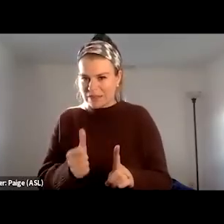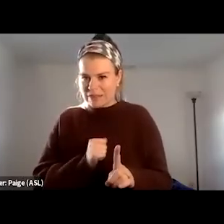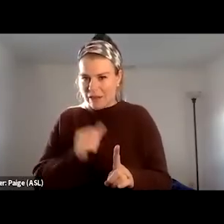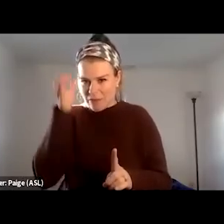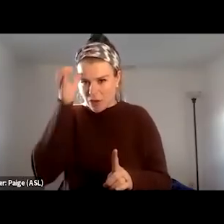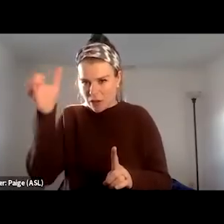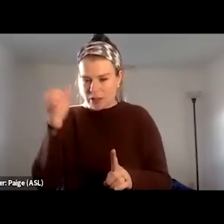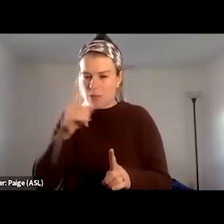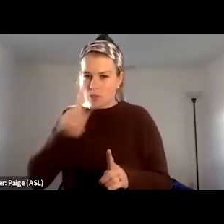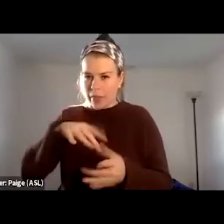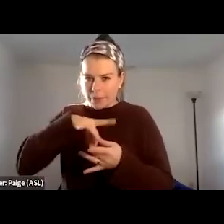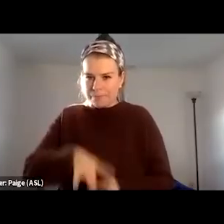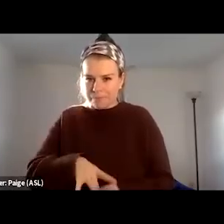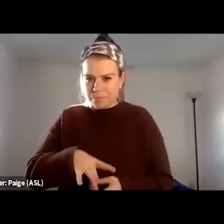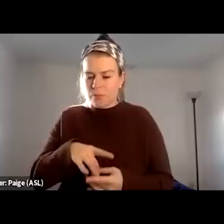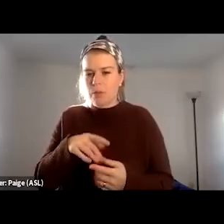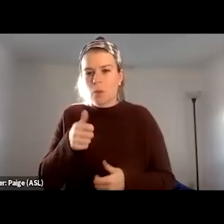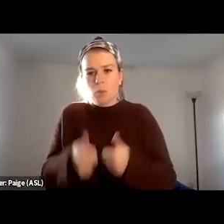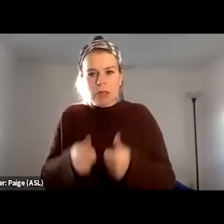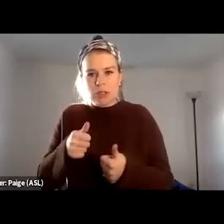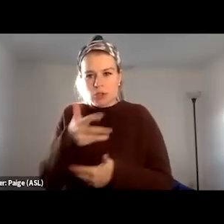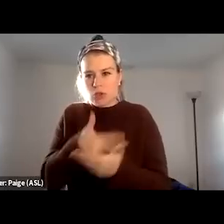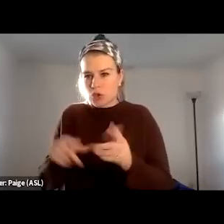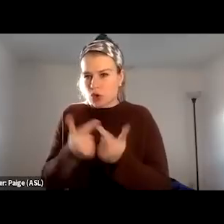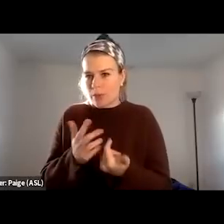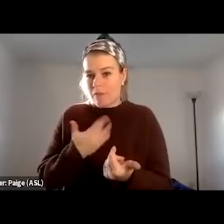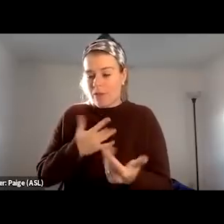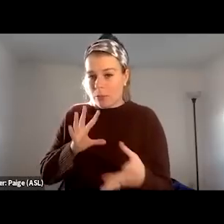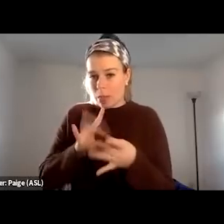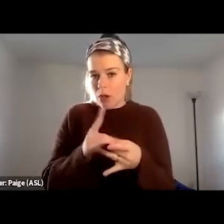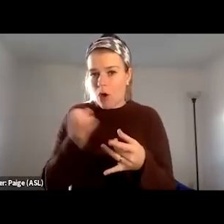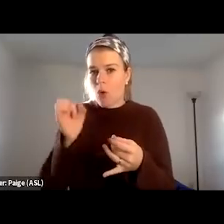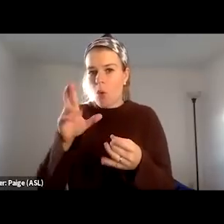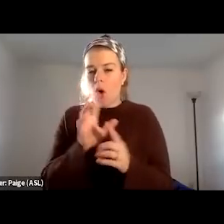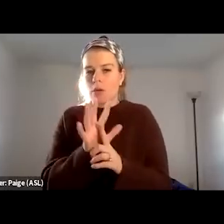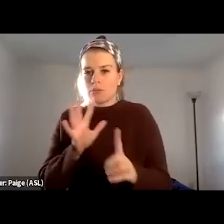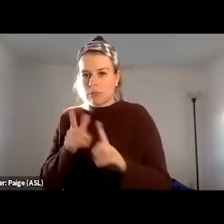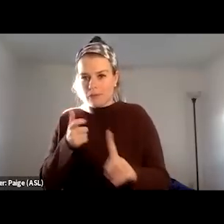en el grupo social al que sienten que pertenecen o no pertenecen. Las personas están naturalmente motivadas